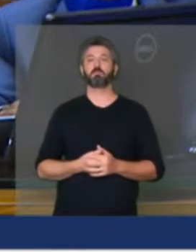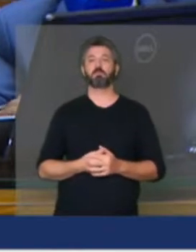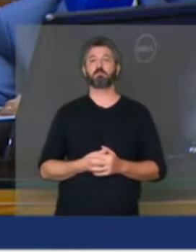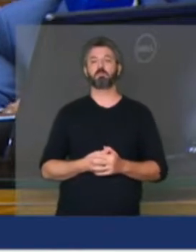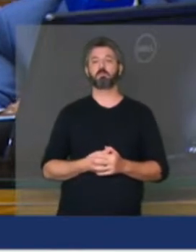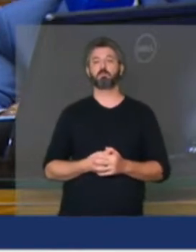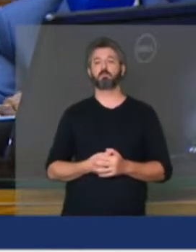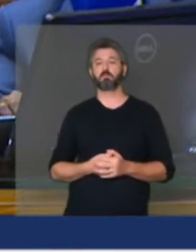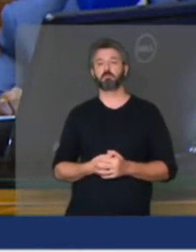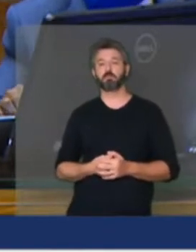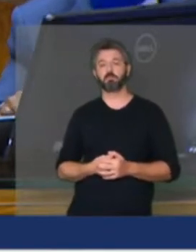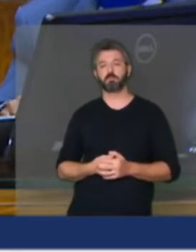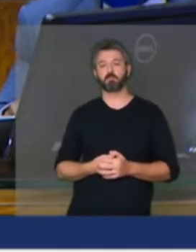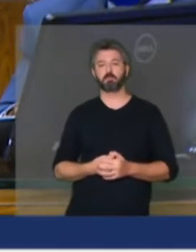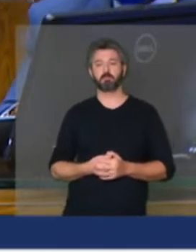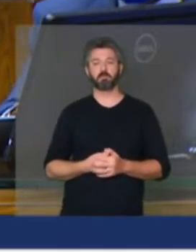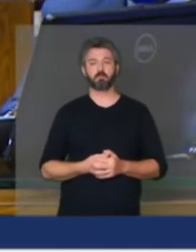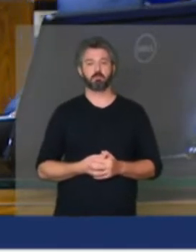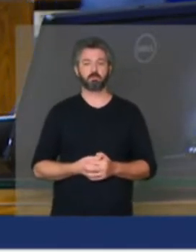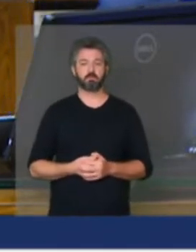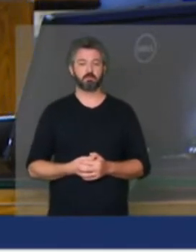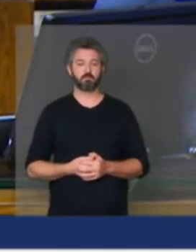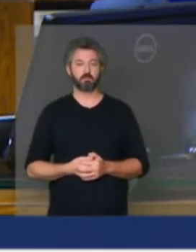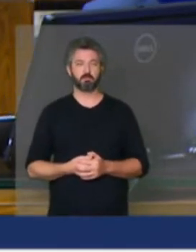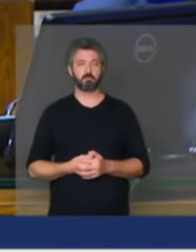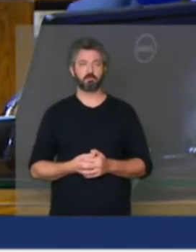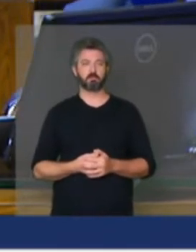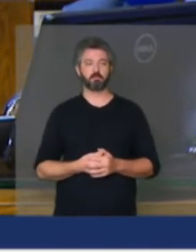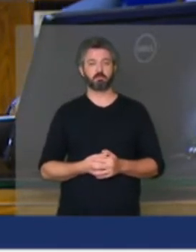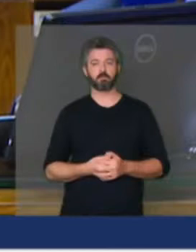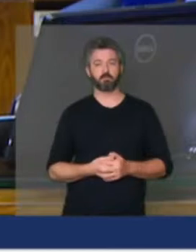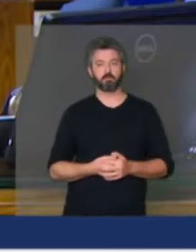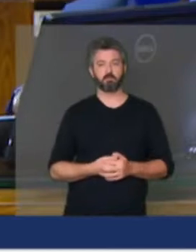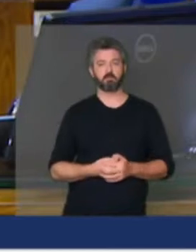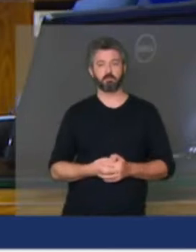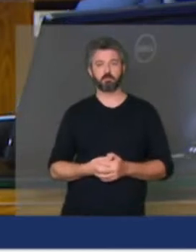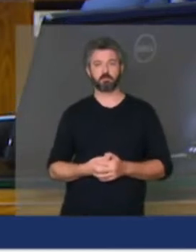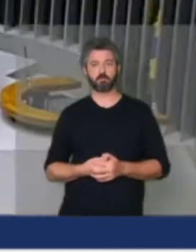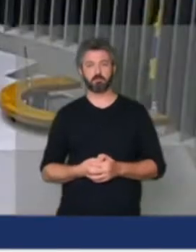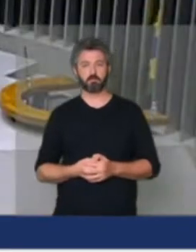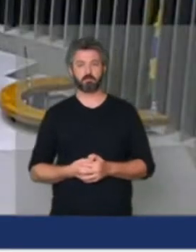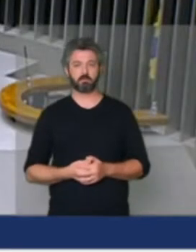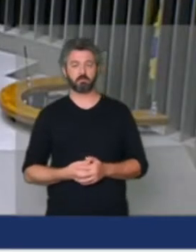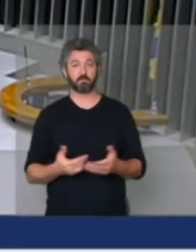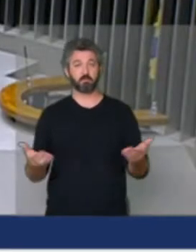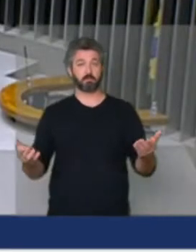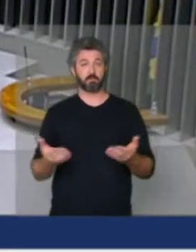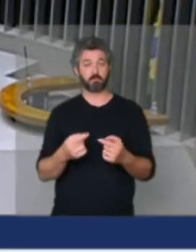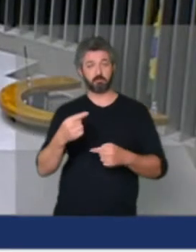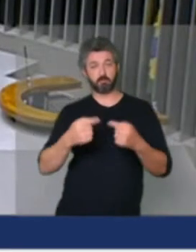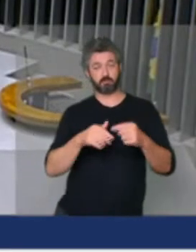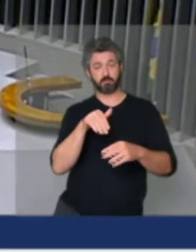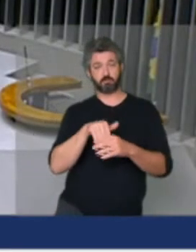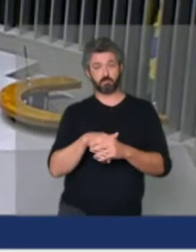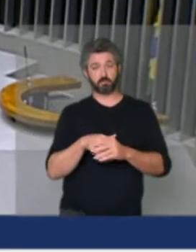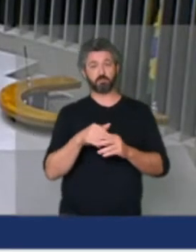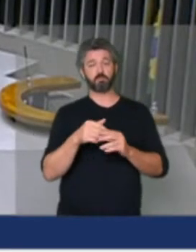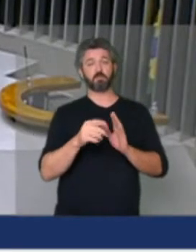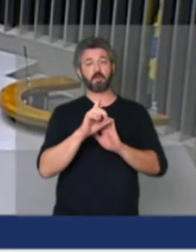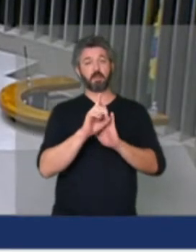DISCUSSÃO DO PROJETO. [REPÓRTER]: EM PAUTA O PROJETO DE DECRETO LEGISLATIVO 255 DE 2021 QUE APROVA O TEXTO DA CONVENÇÃO